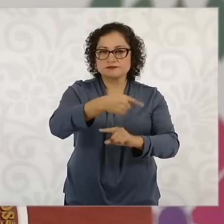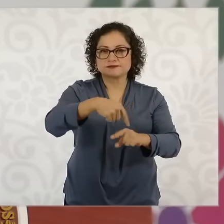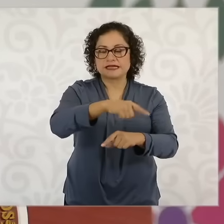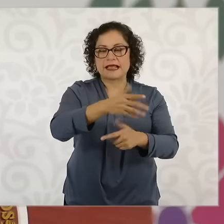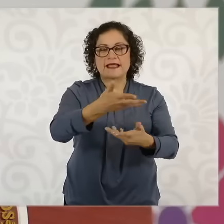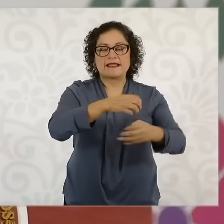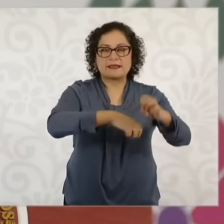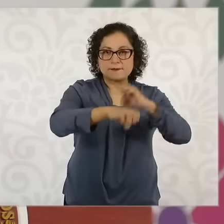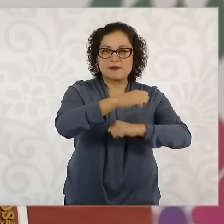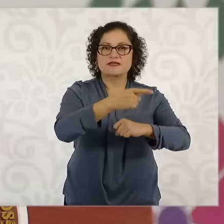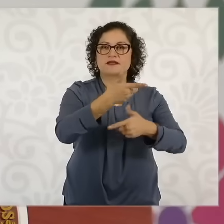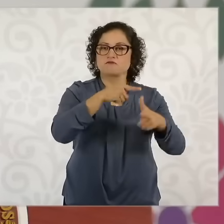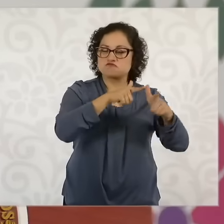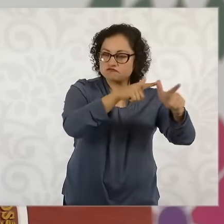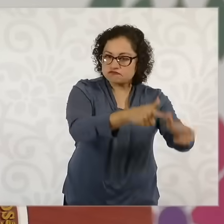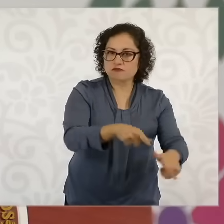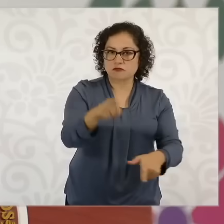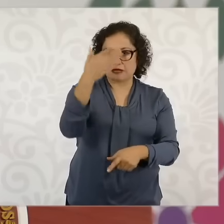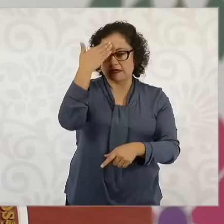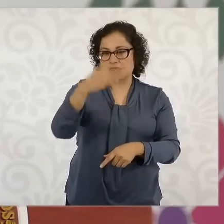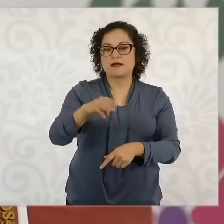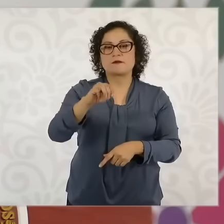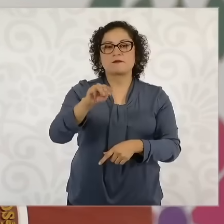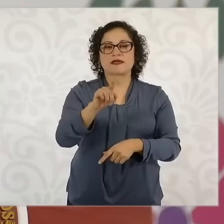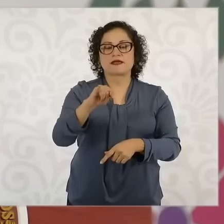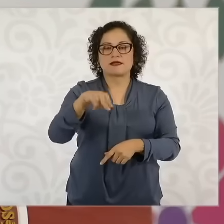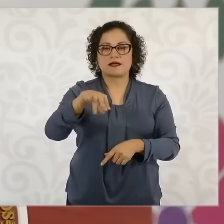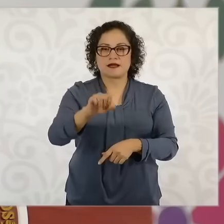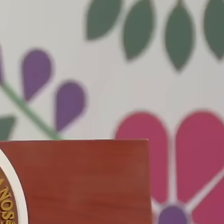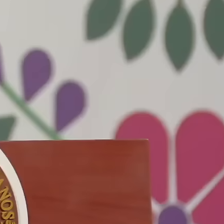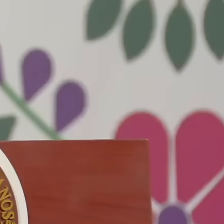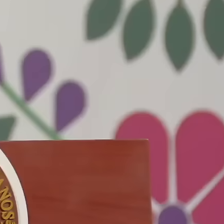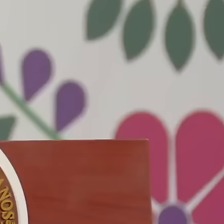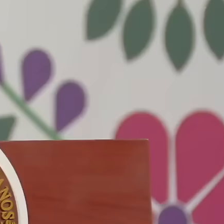como bien saben, ahorita mexicana con sus actuales capacidades operativas, estamos atendiendo estos